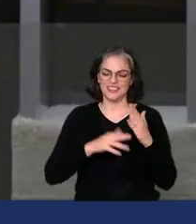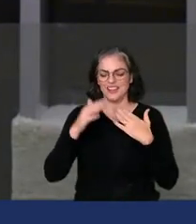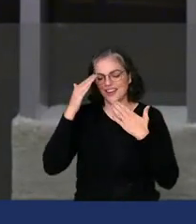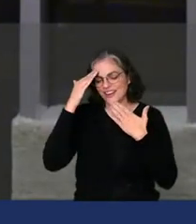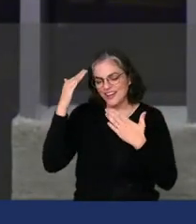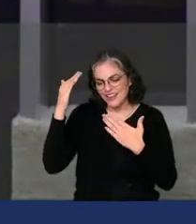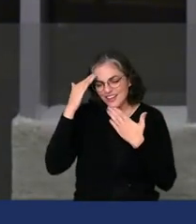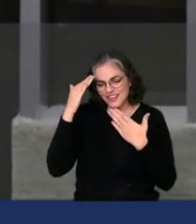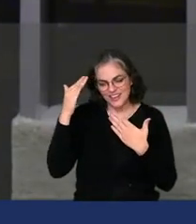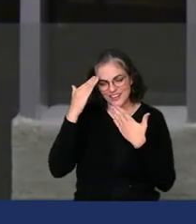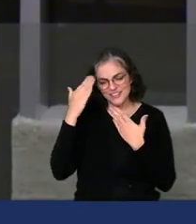AGRADECIMENTOS É VOSSA EXCELÊNCIA COMO PRESIDENTE DO